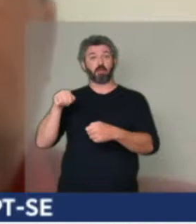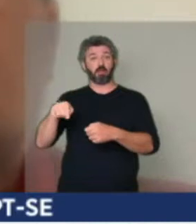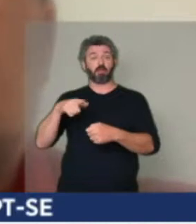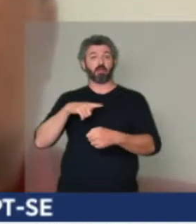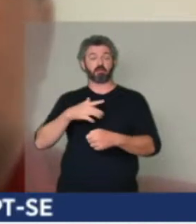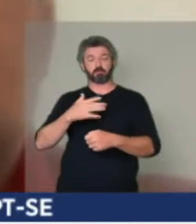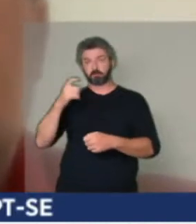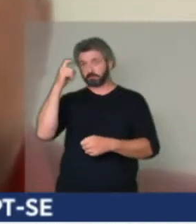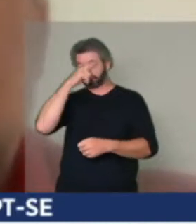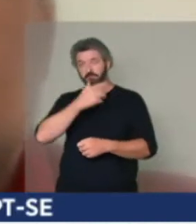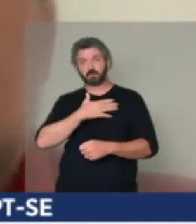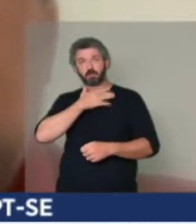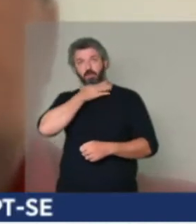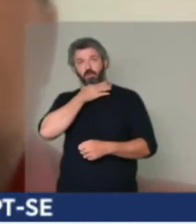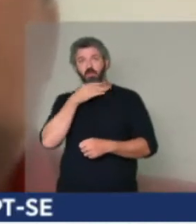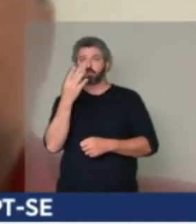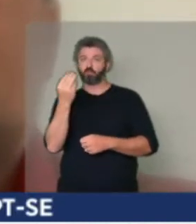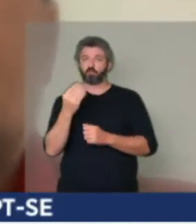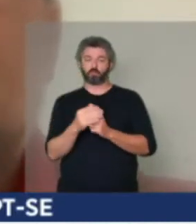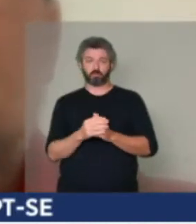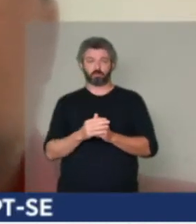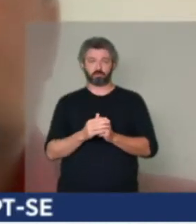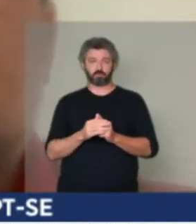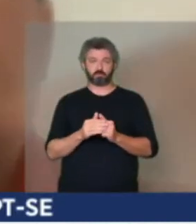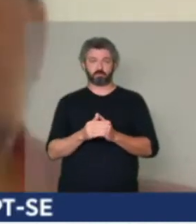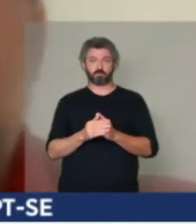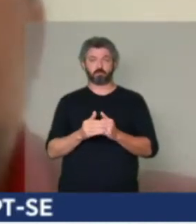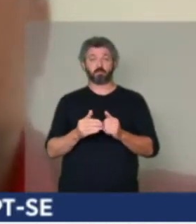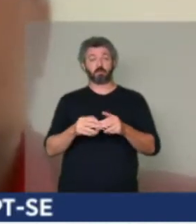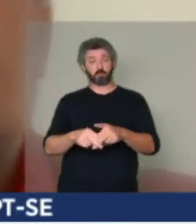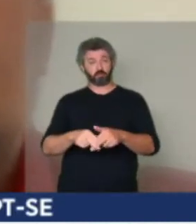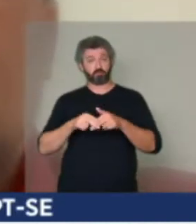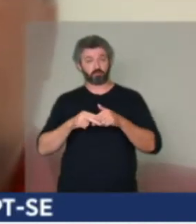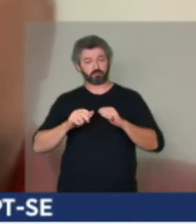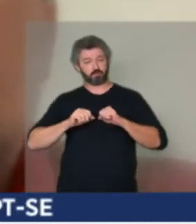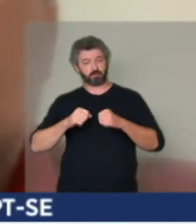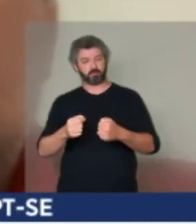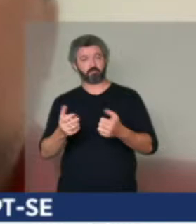SENTIDO QUE NÓS QUEREMOS DFENDZ ERA PARA QUE OS PREFEITOS E TODOS AQUELES QUE